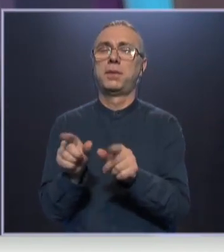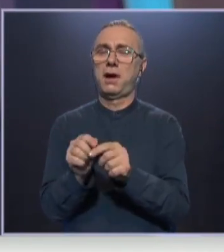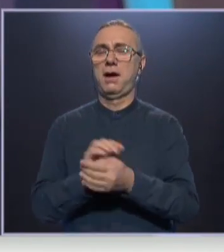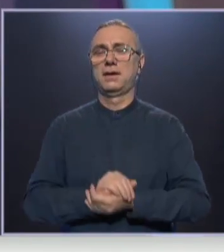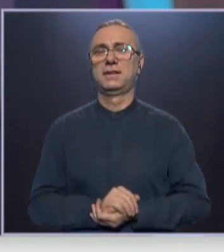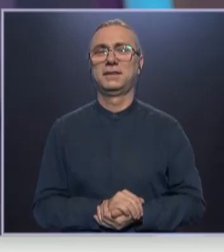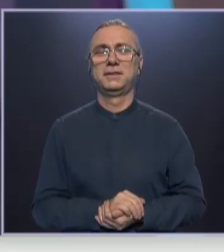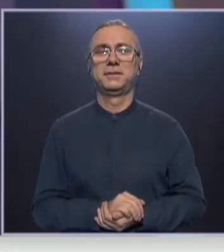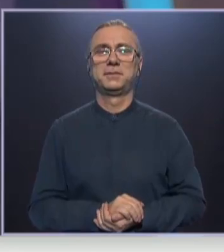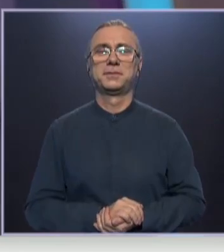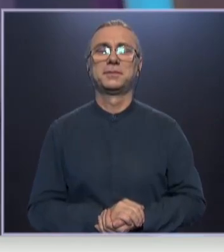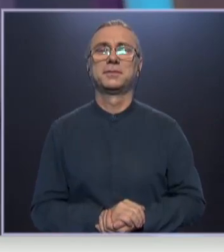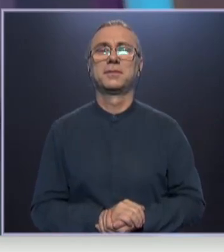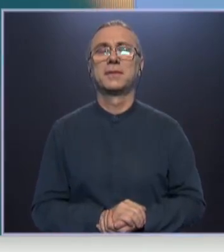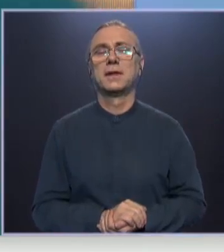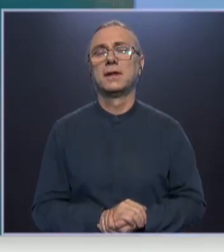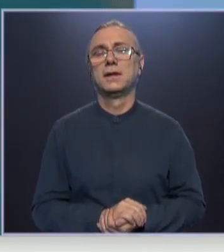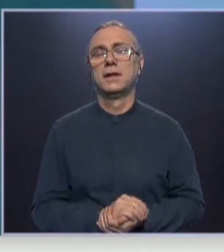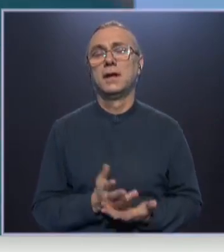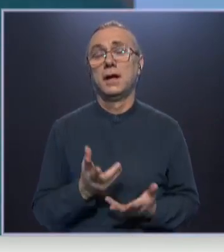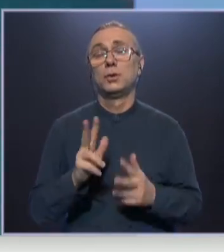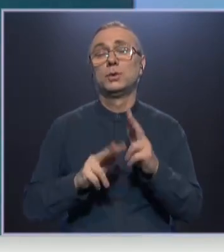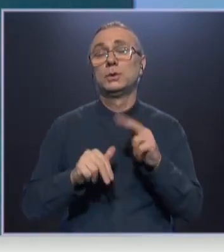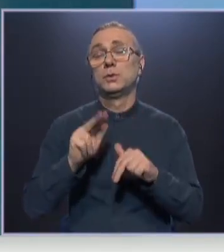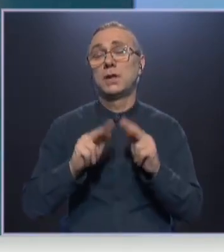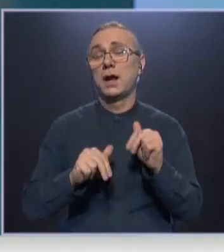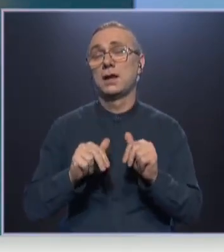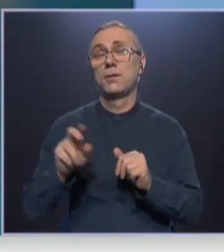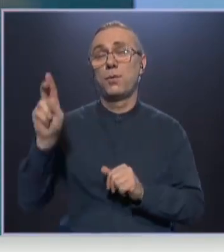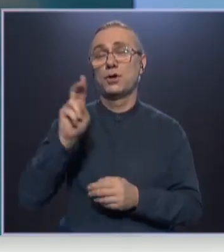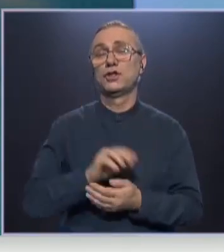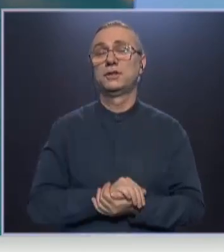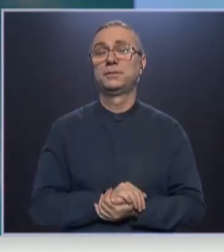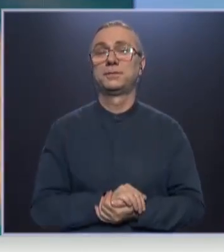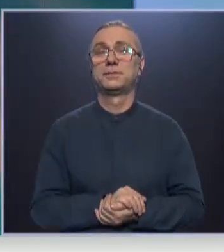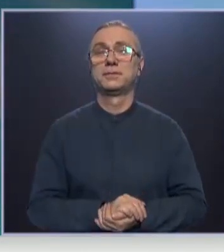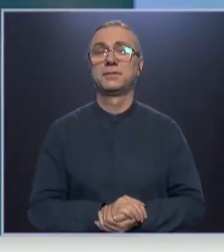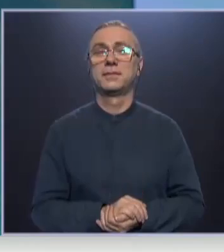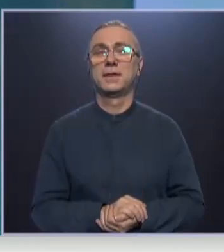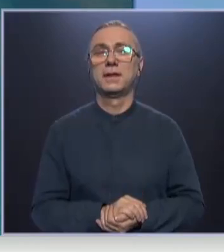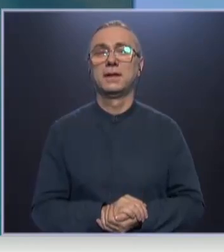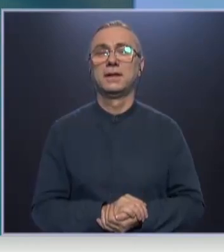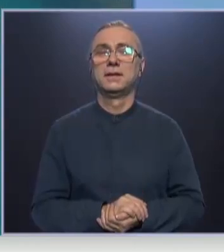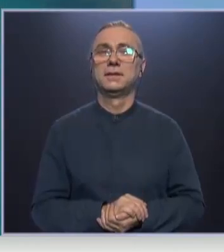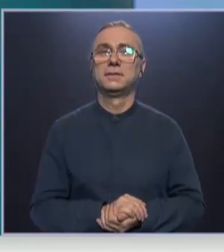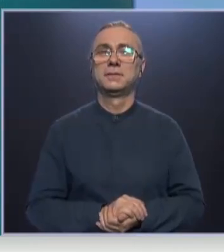как говорил Феофан это устроение Божие Так что если при виде благообразной женщины они тошнит А я чувствую